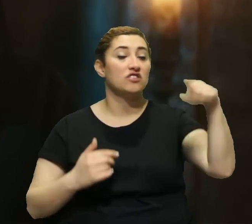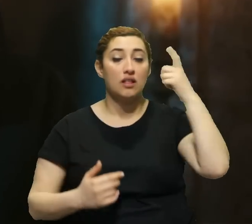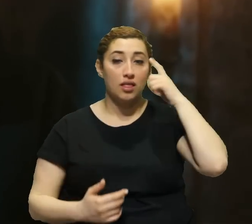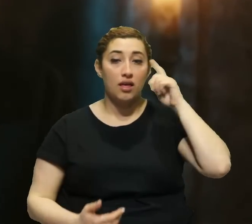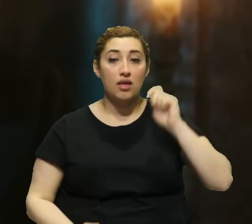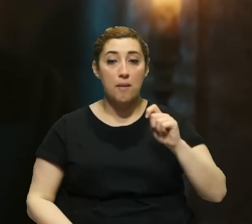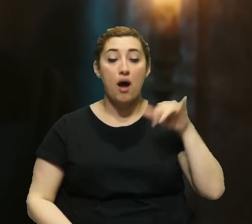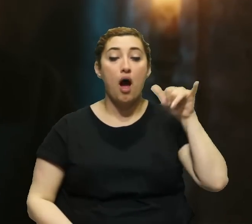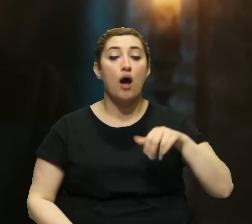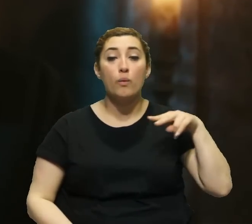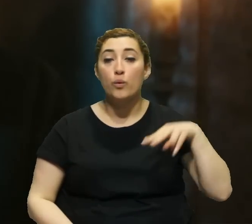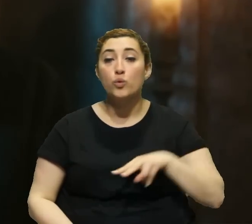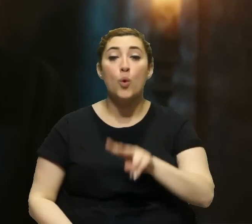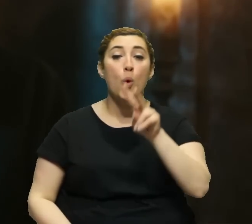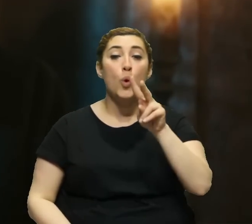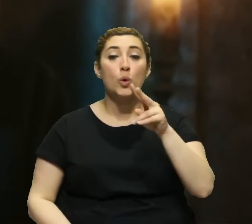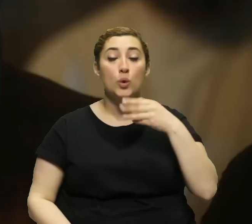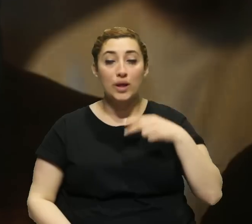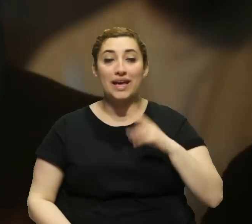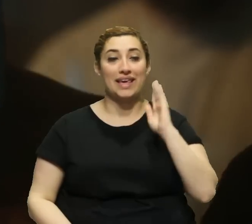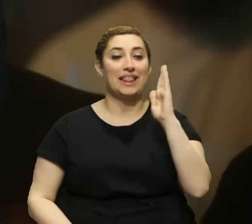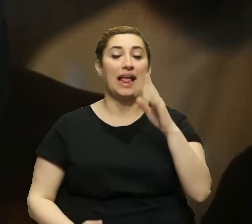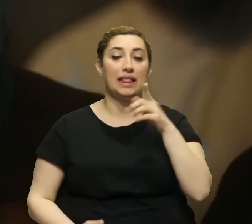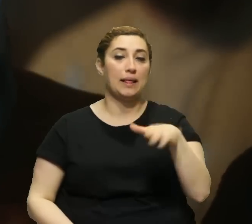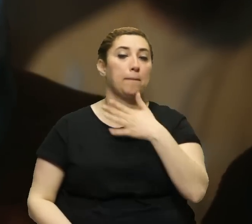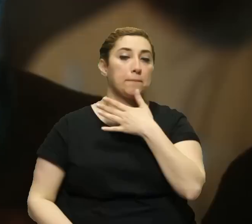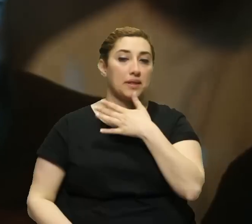...hak yoluna durmuşu.